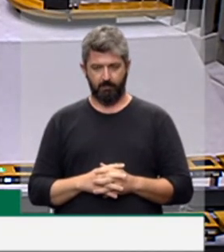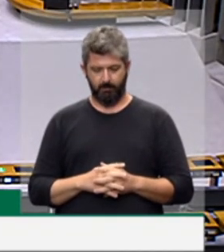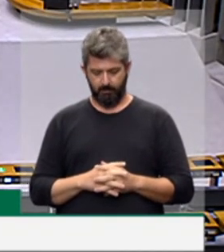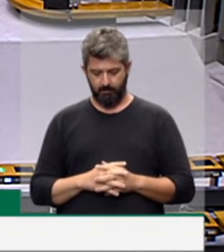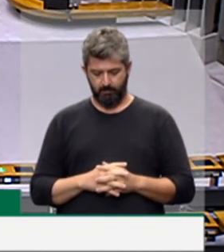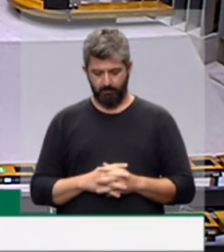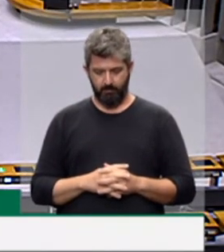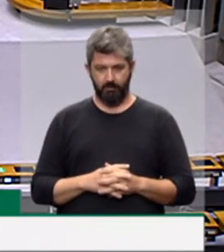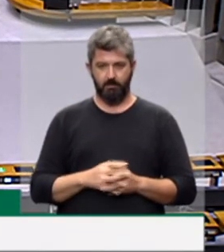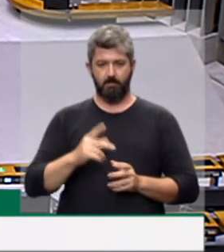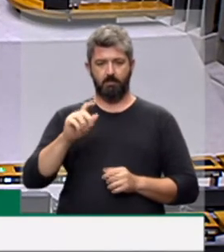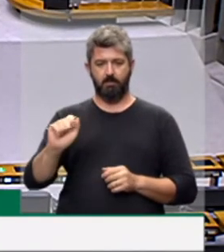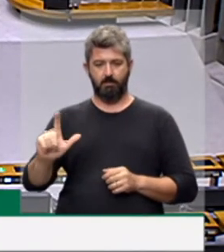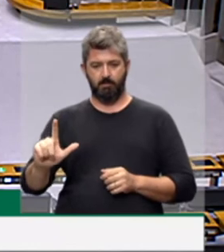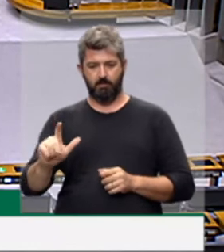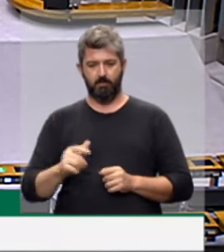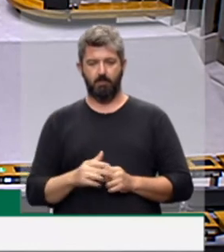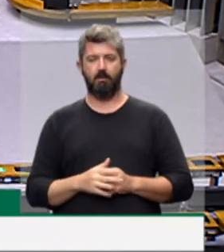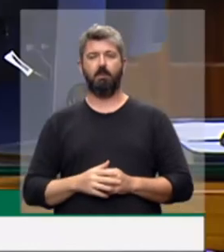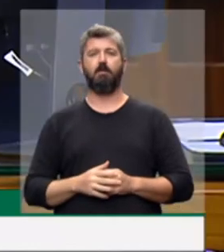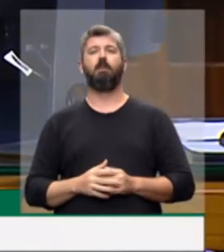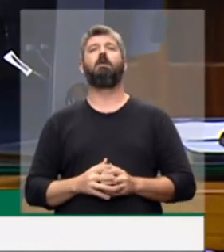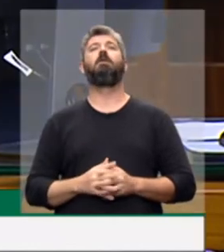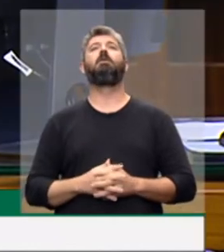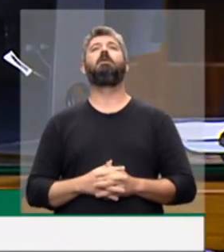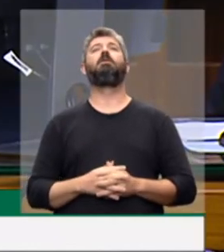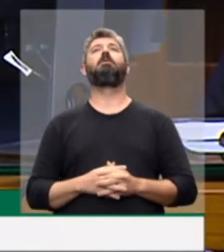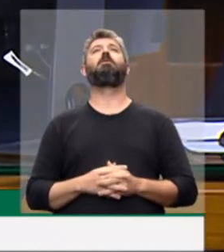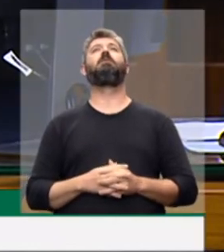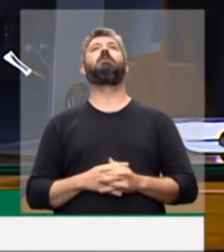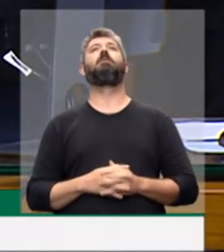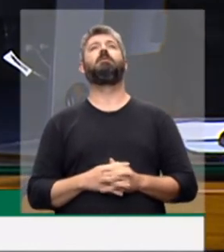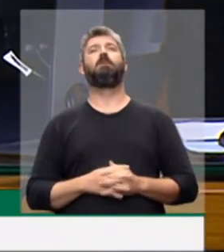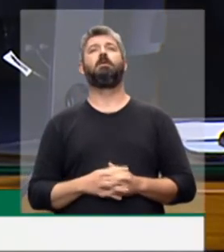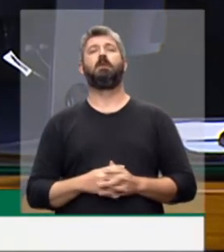FAZER UMA MEDIDA TÃO SERIA COMO ESSA.